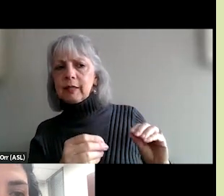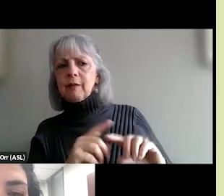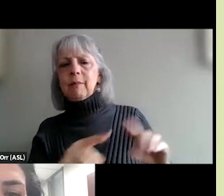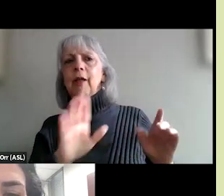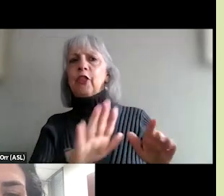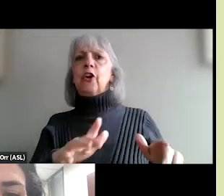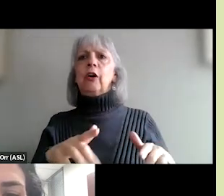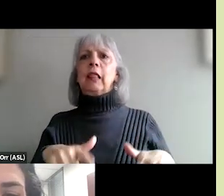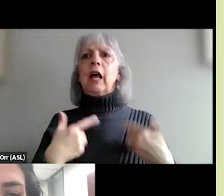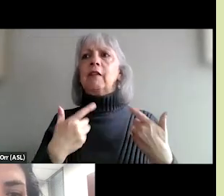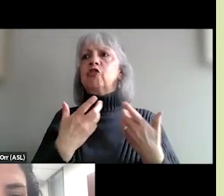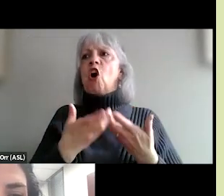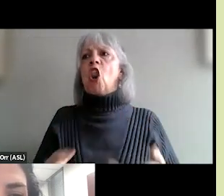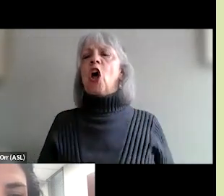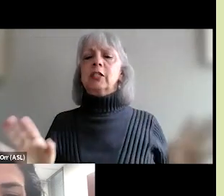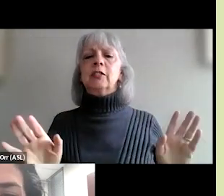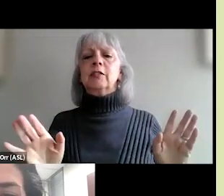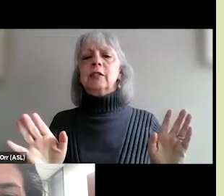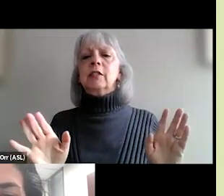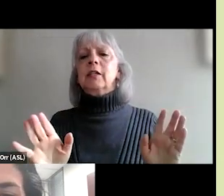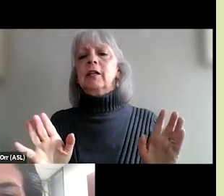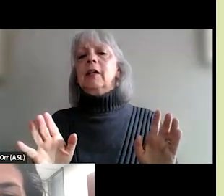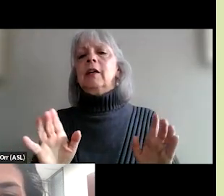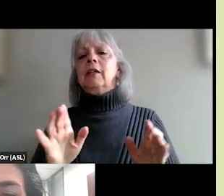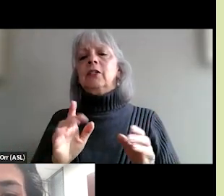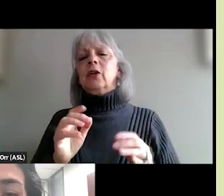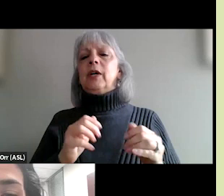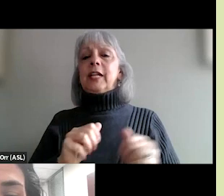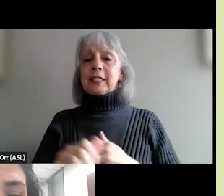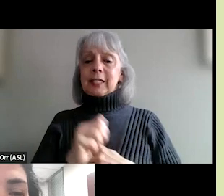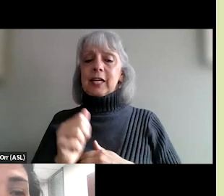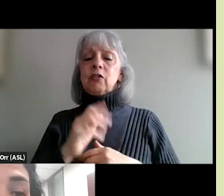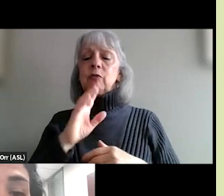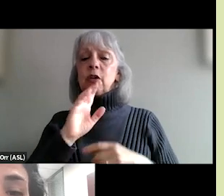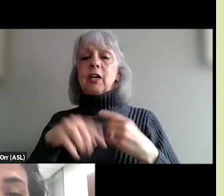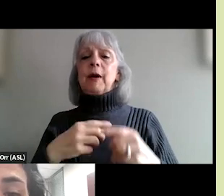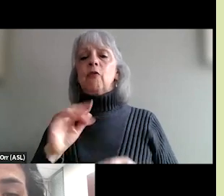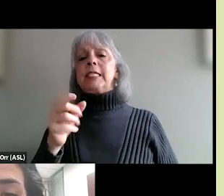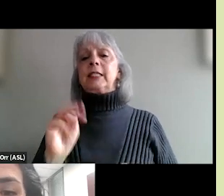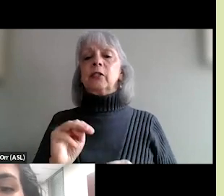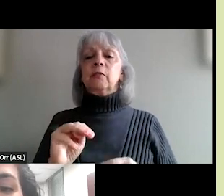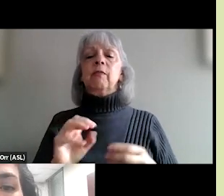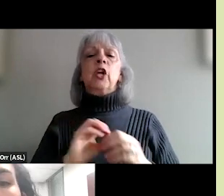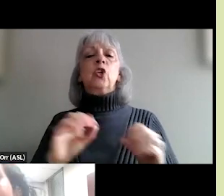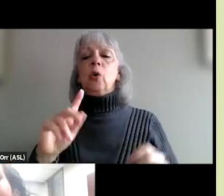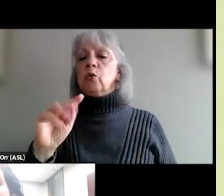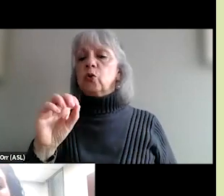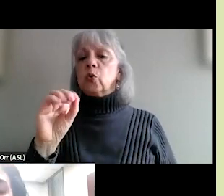por estos peligros interconectados del racismo y un suministro de drogas tóxico y la falta de herramientas e información que puedan salvar